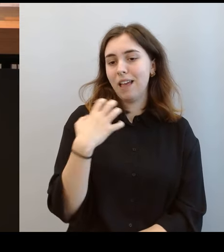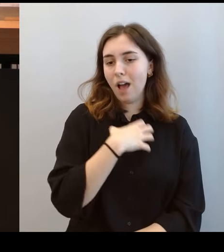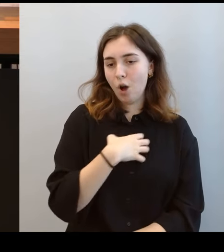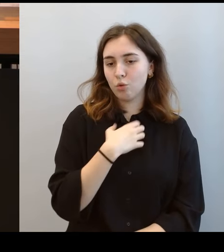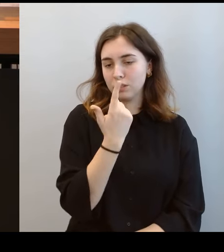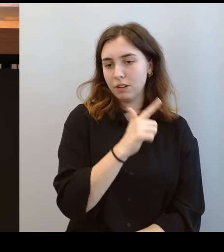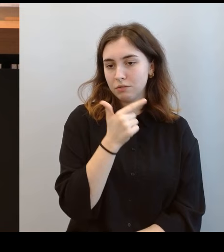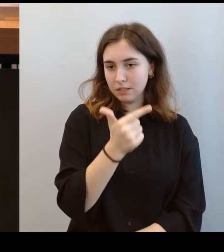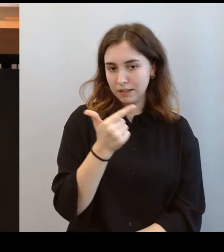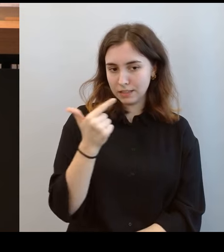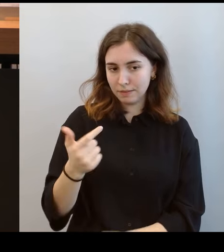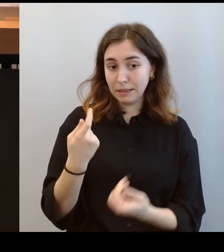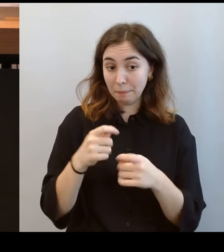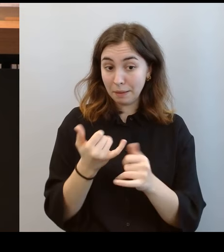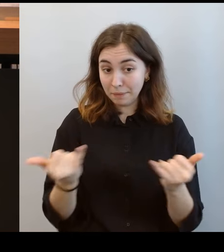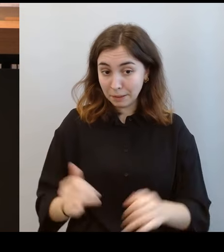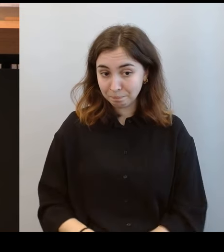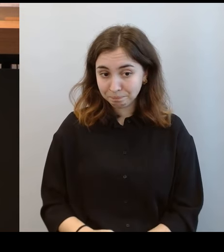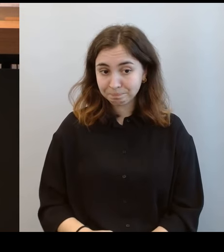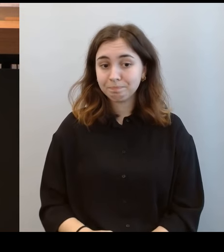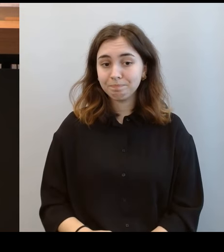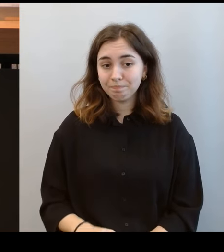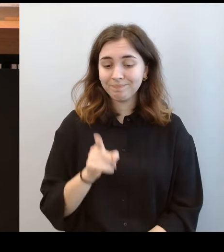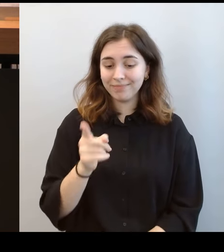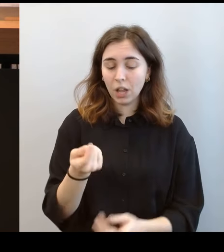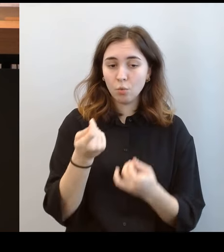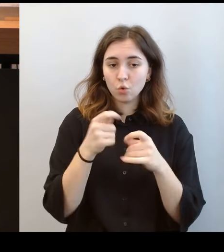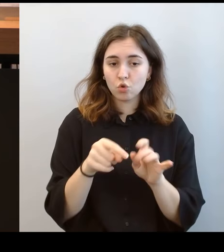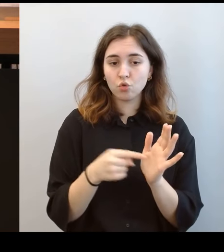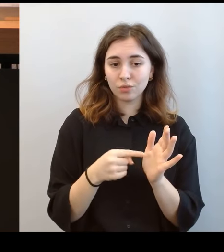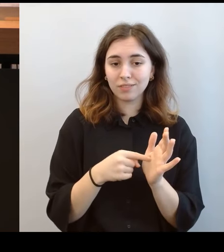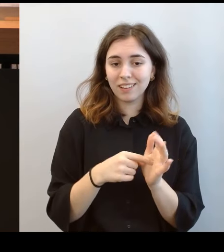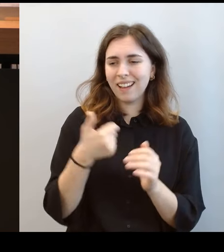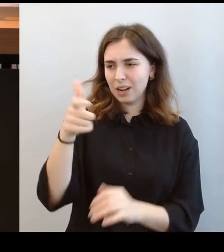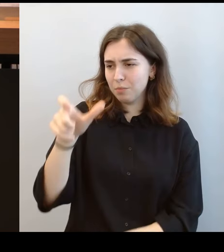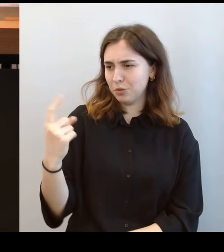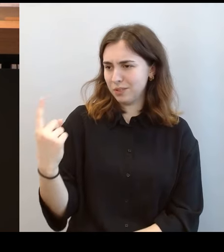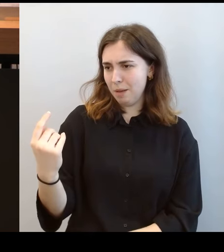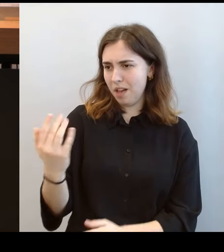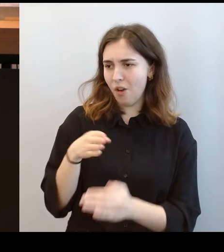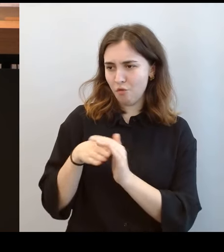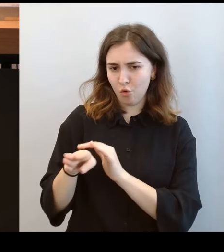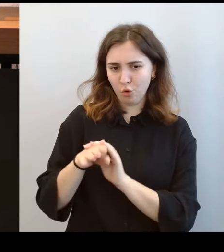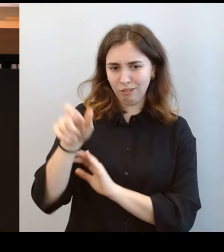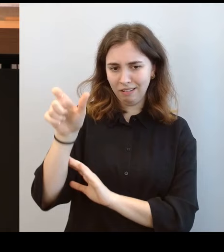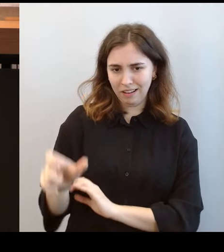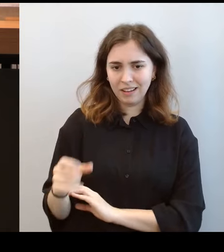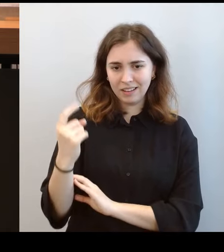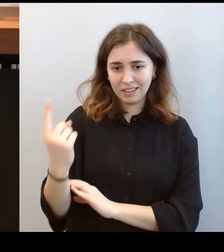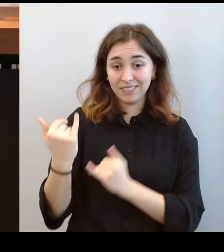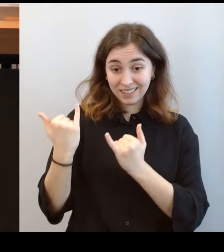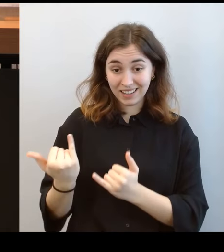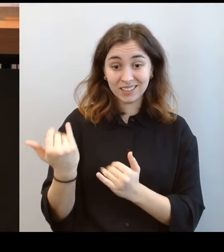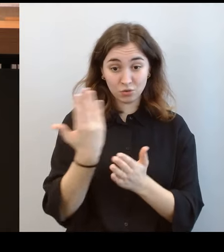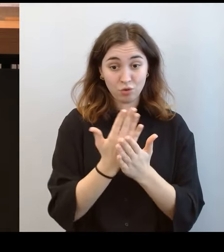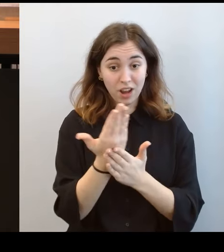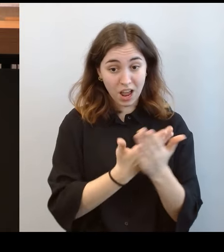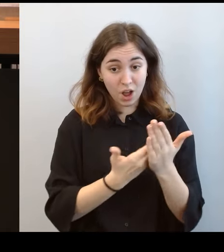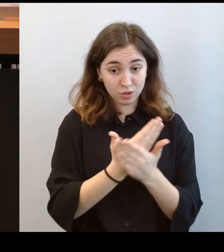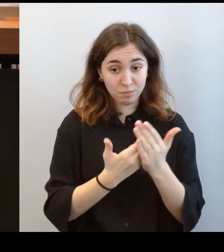In seinem Beschluss zur Klage eines Geflüchteten, der im Besitz einer Ausbildungsduldung ist, stellt das Oberverwaltungsgericht fest, dass